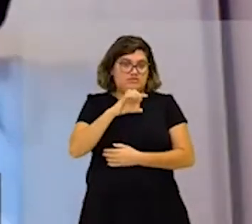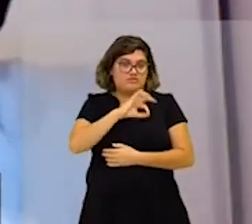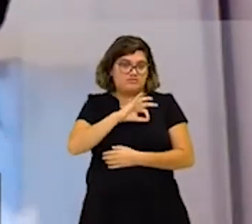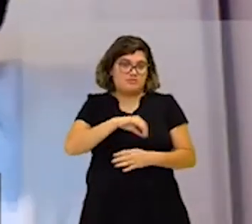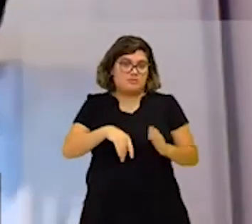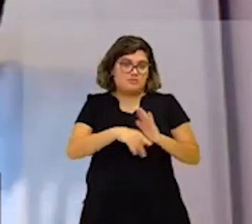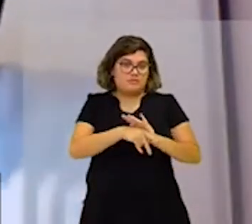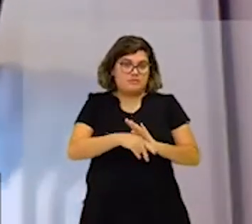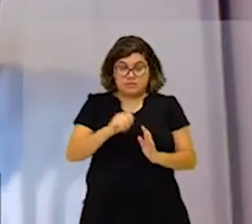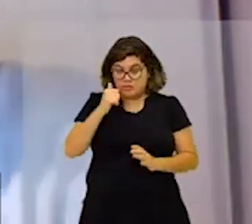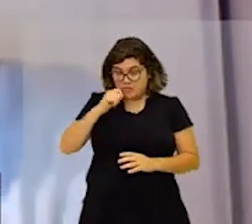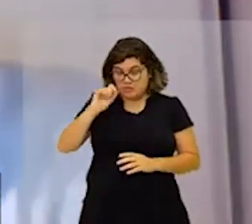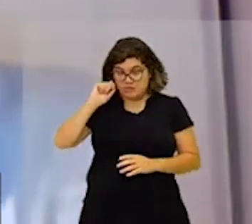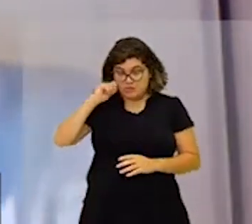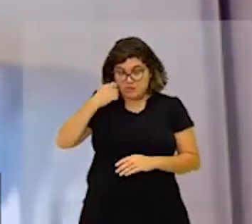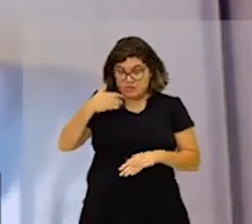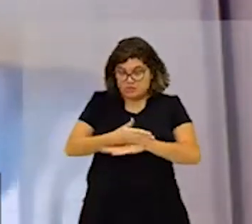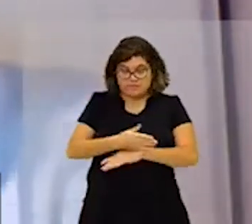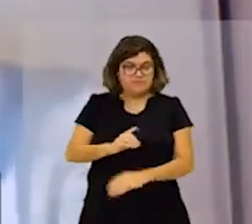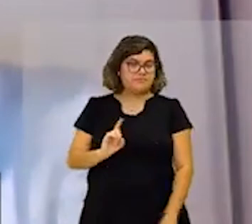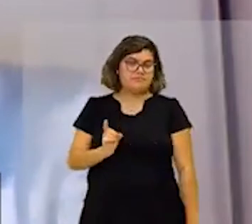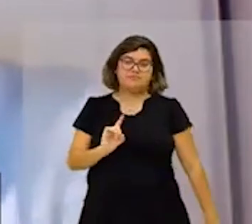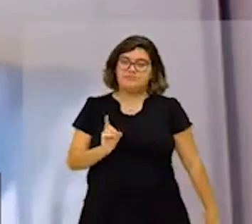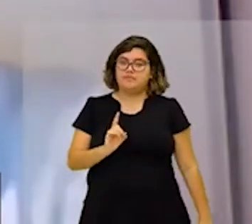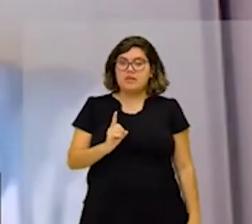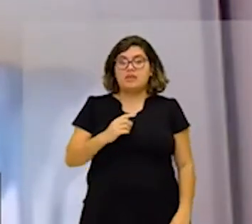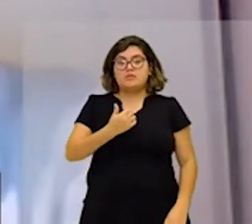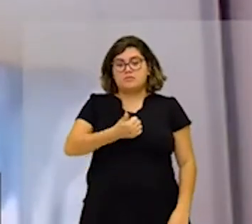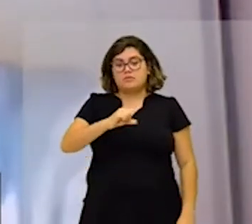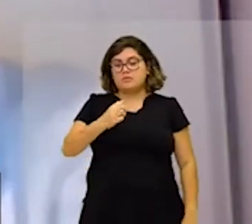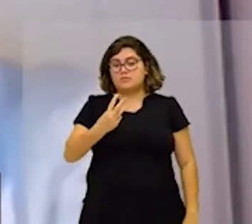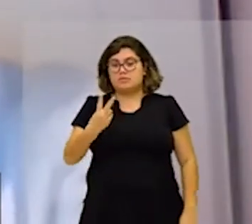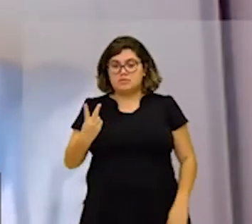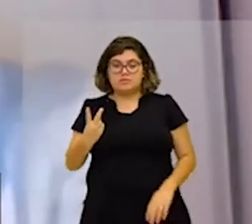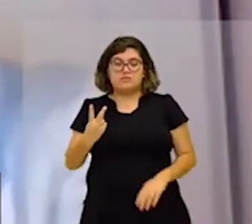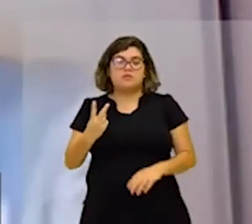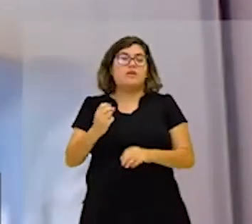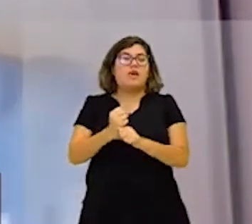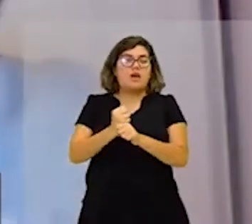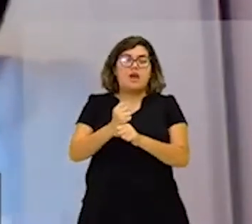entravam nessa discussão mulheres negras de 1932 voltavam ainda para serem considerados seres